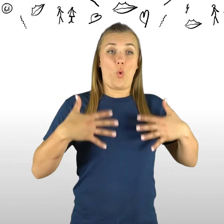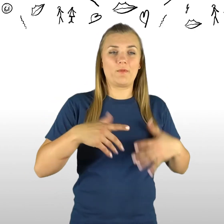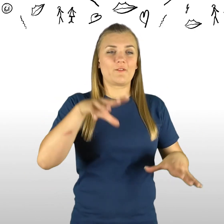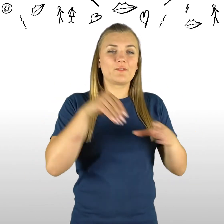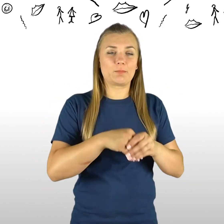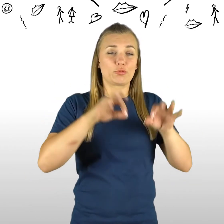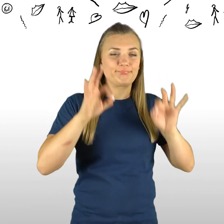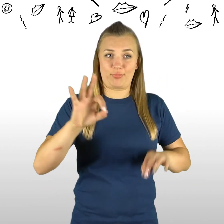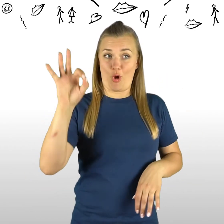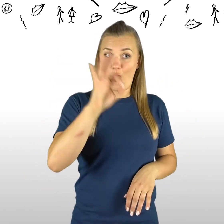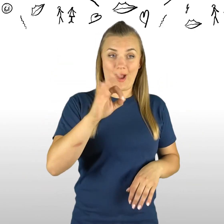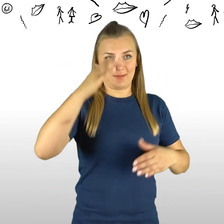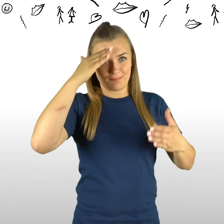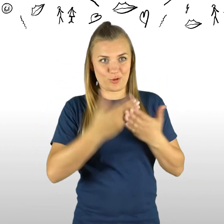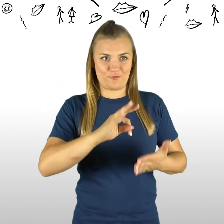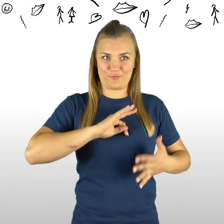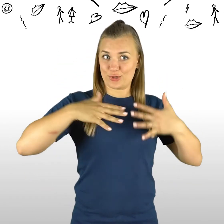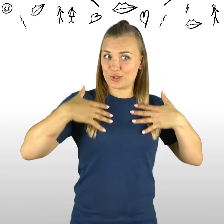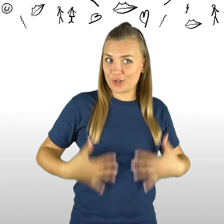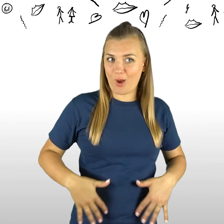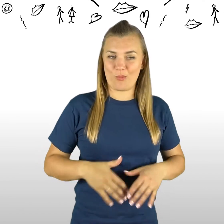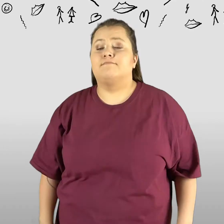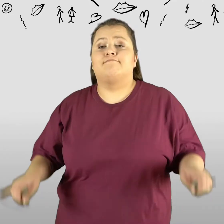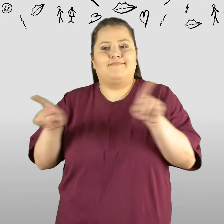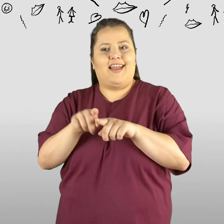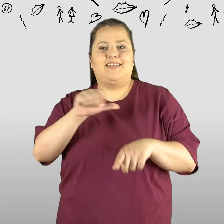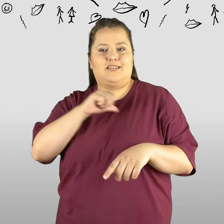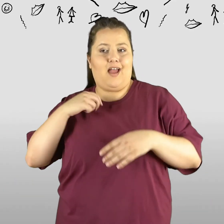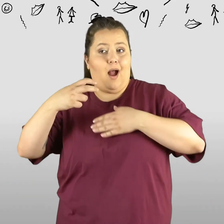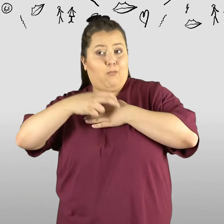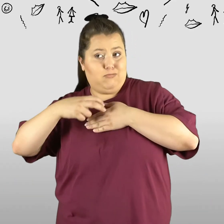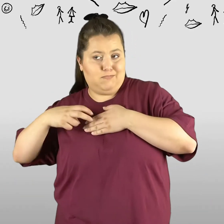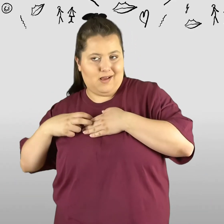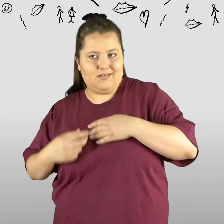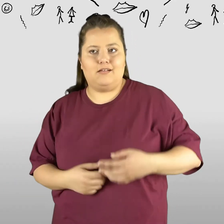Mycie się to dobra okazja do poznawania swojego ciała. I do samobadania.